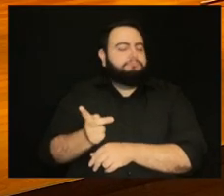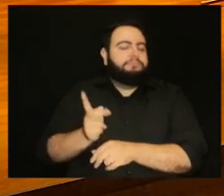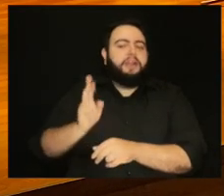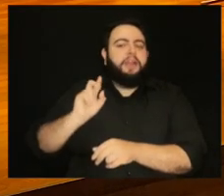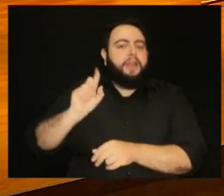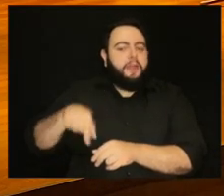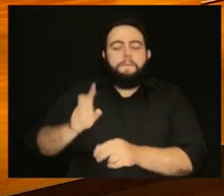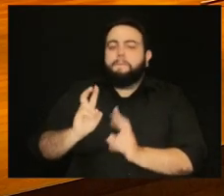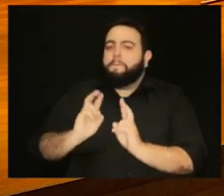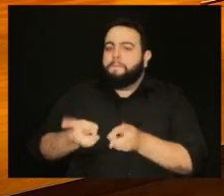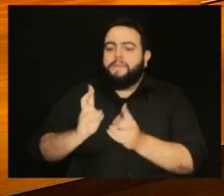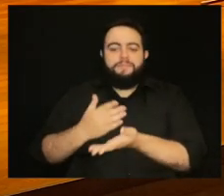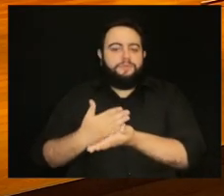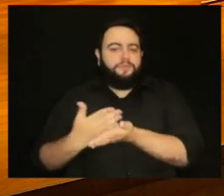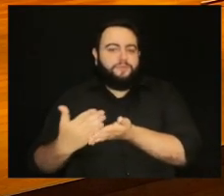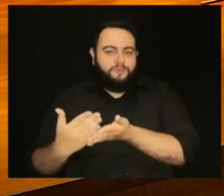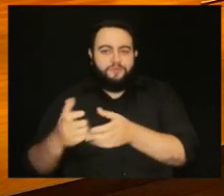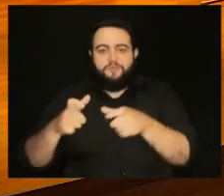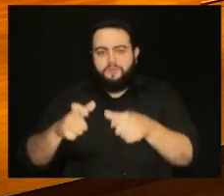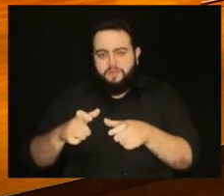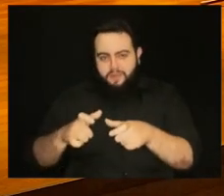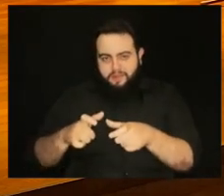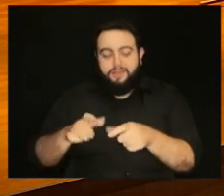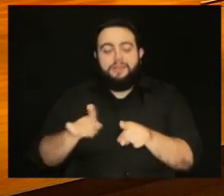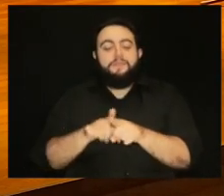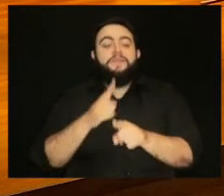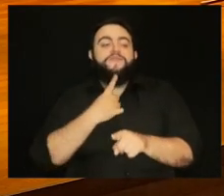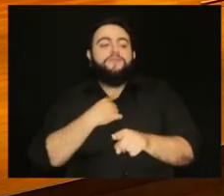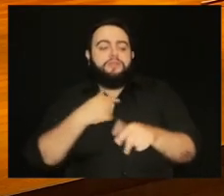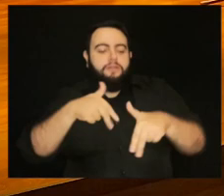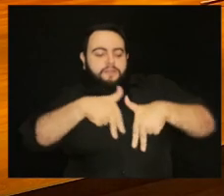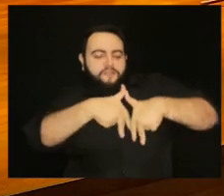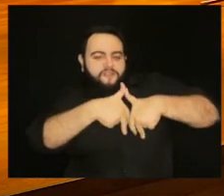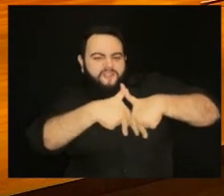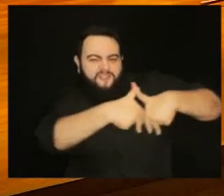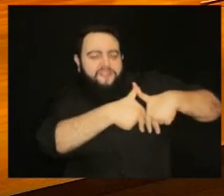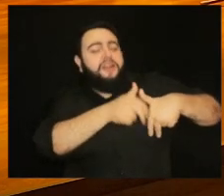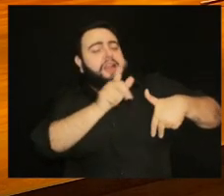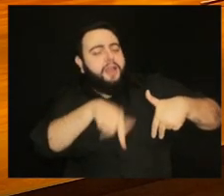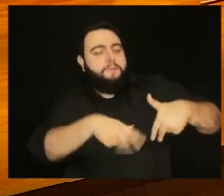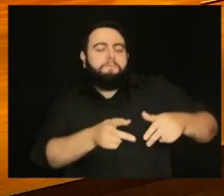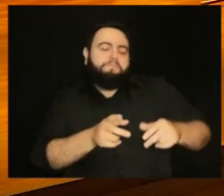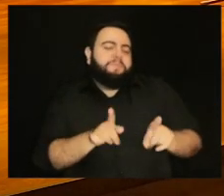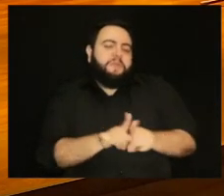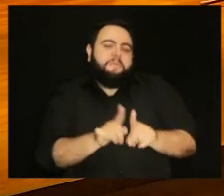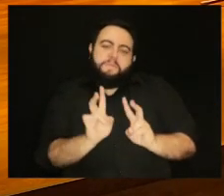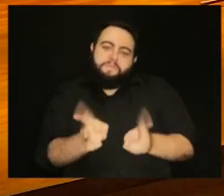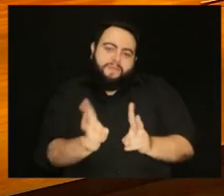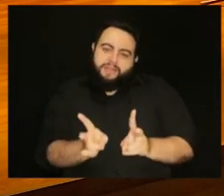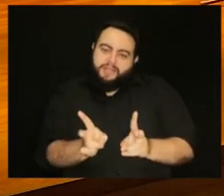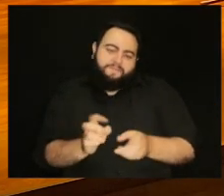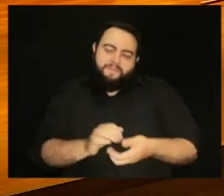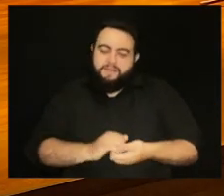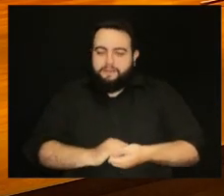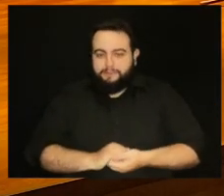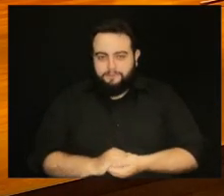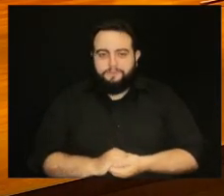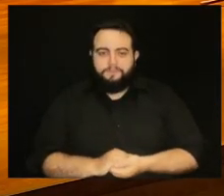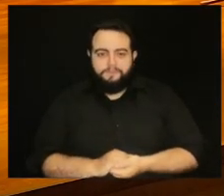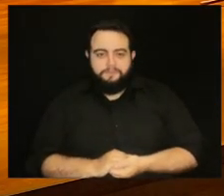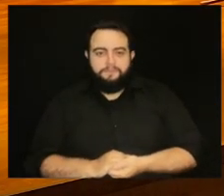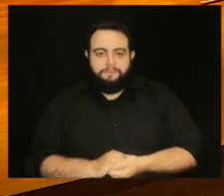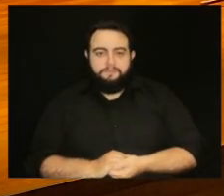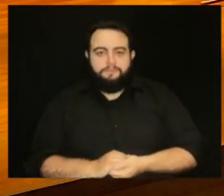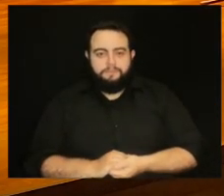é a mesma, e a vontade de encoxar é igual porque é o ritmo que induz o encoxamento. Nessa